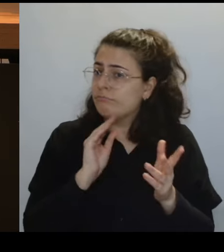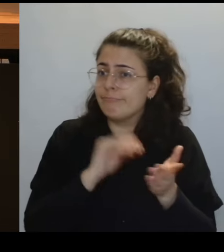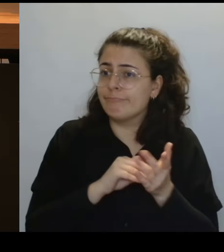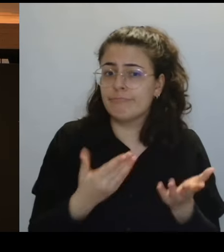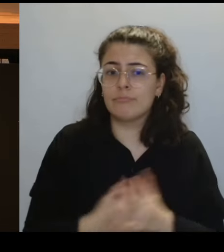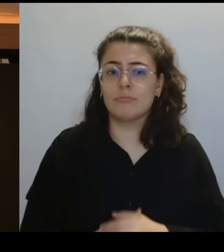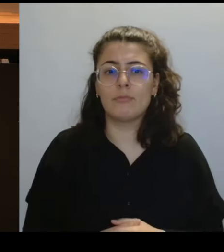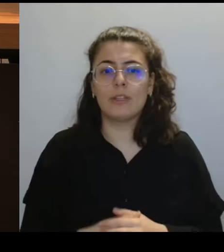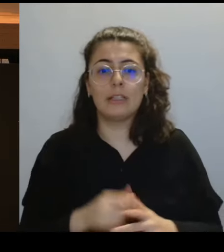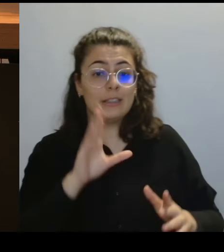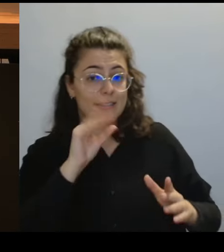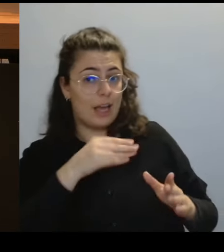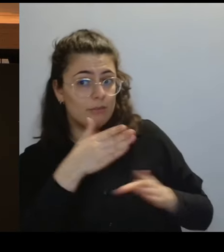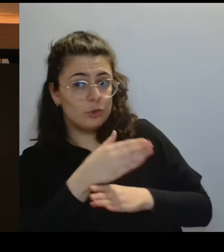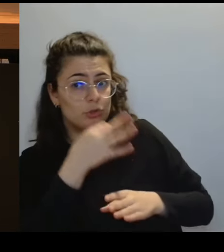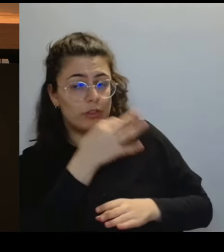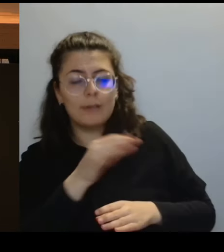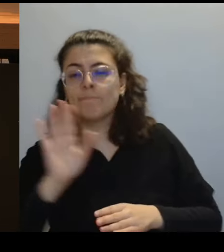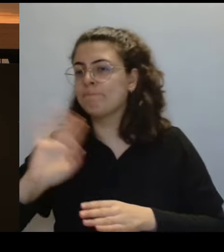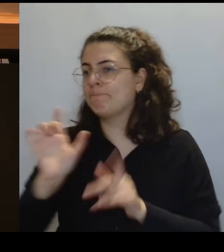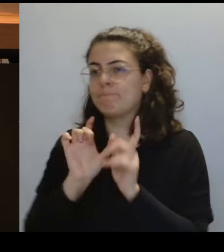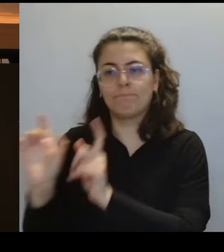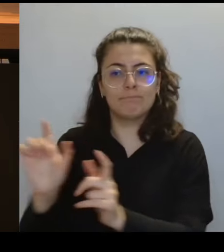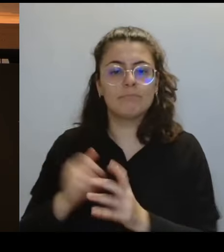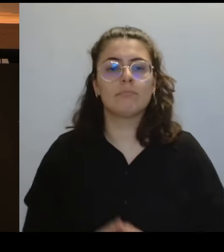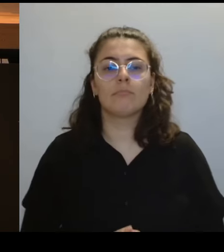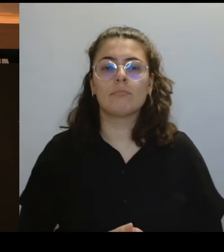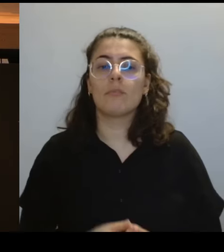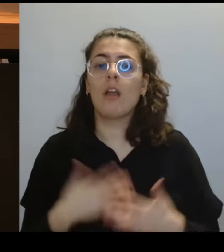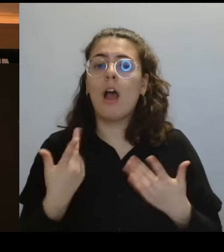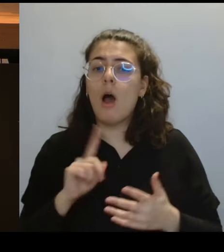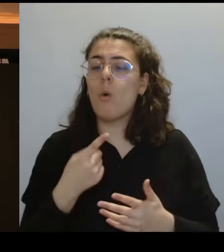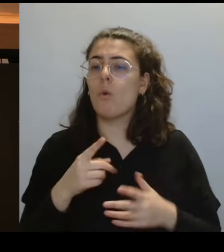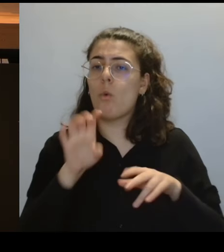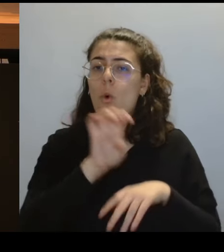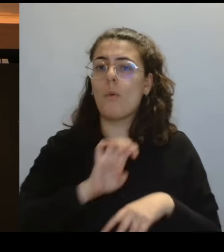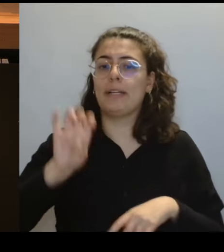Ungeachtet dessen, das Europäische Parlament hat im September für